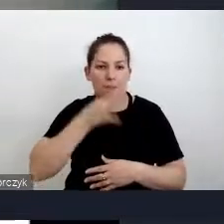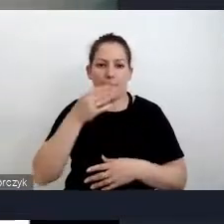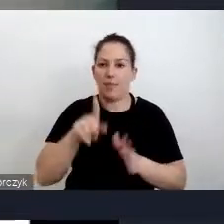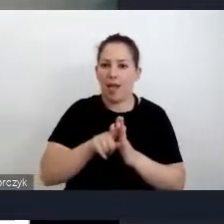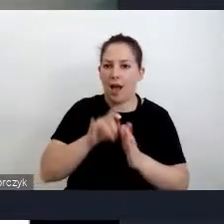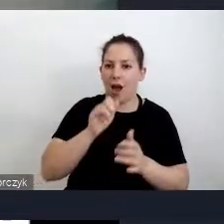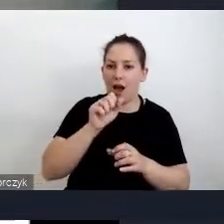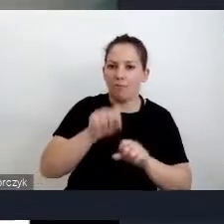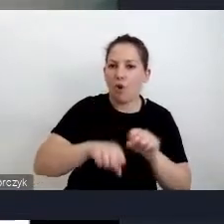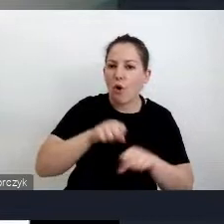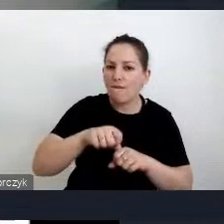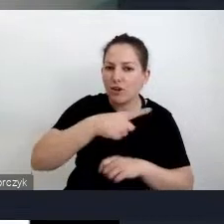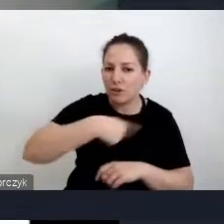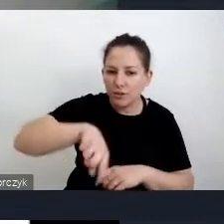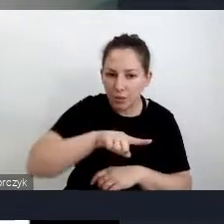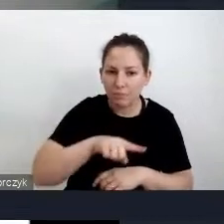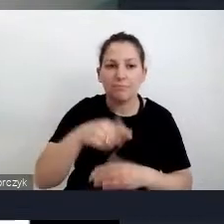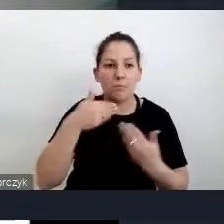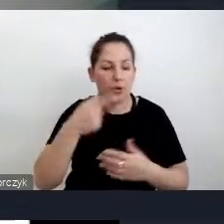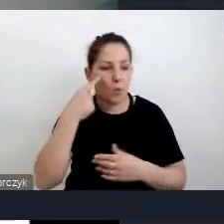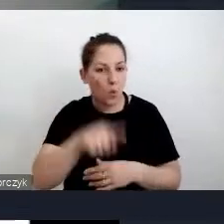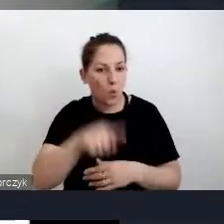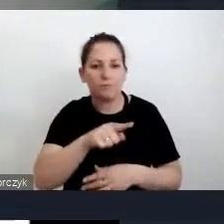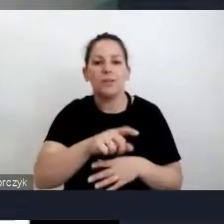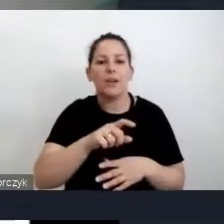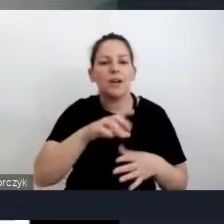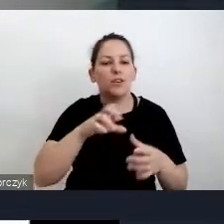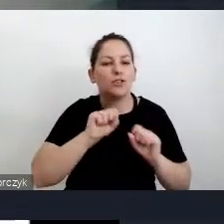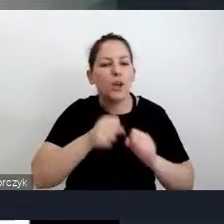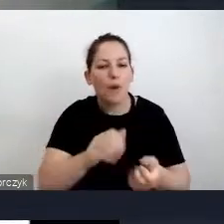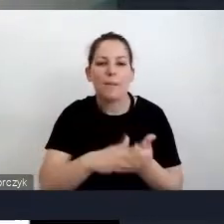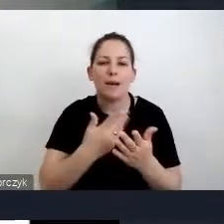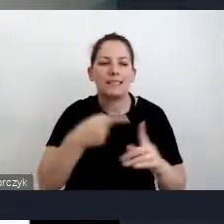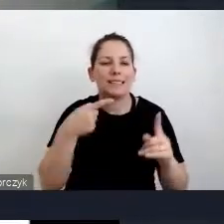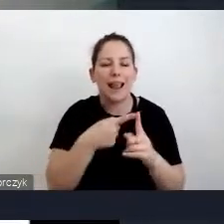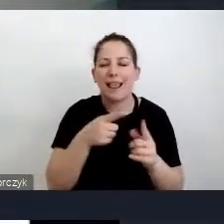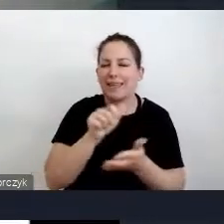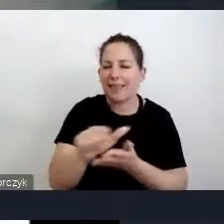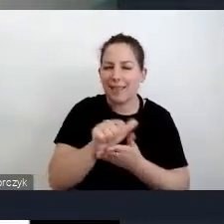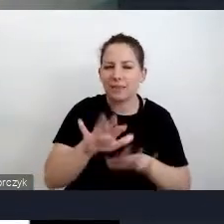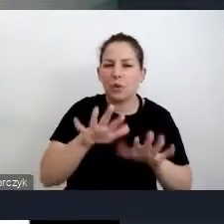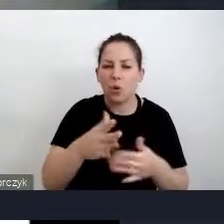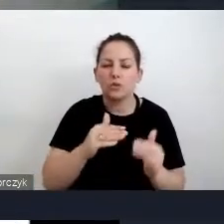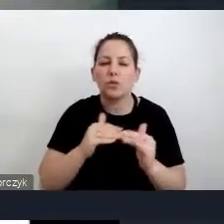W ten sposób można zauważyć, że działania te odnoszą się na przykład do Celu 11., który dotyczy zrównoważonych miast i społeczności,